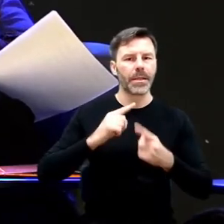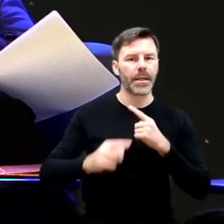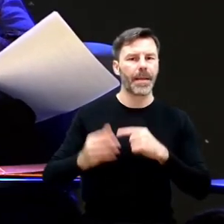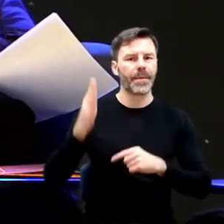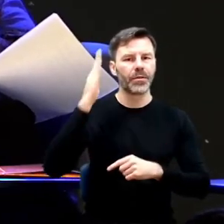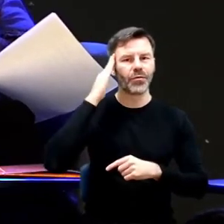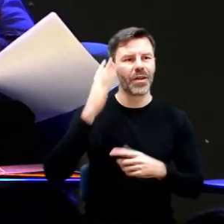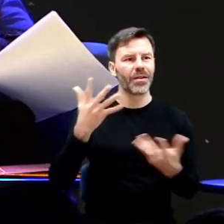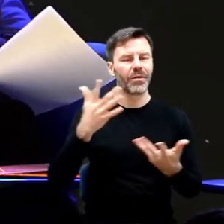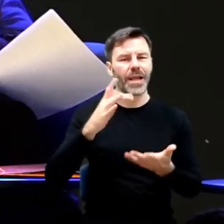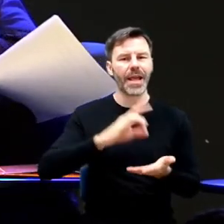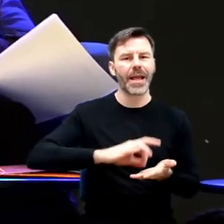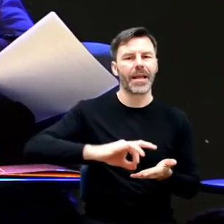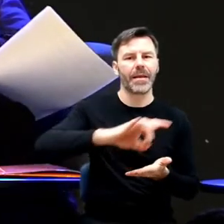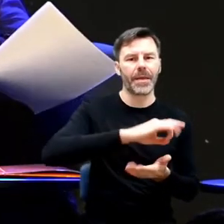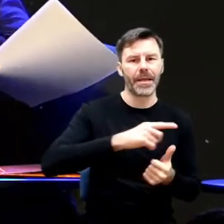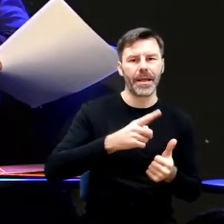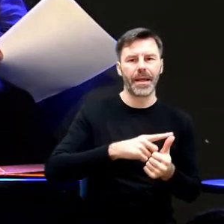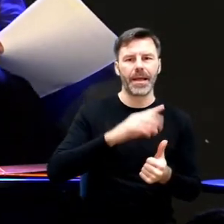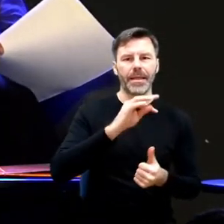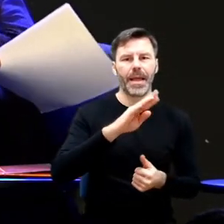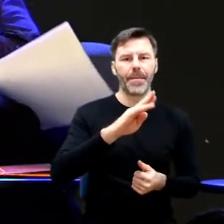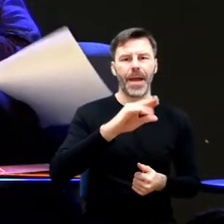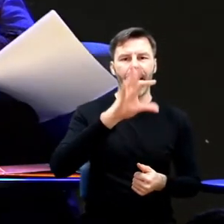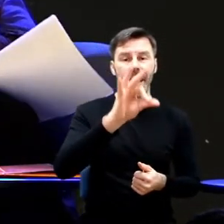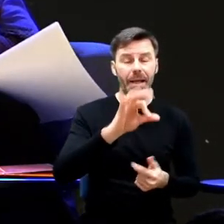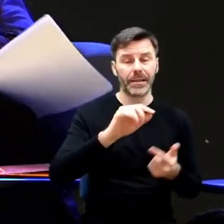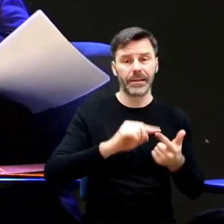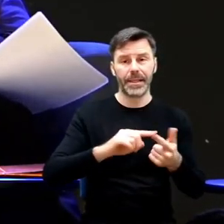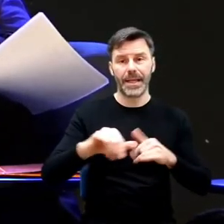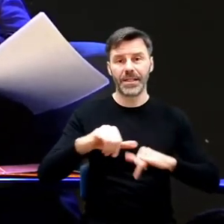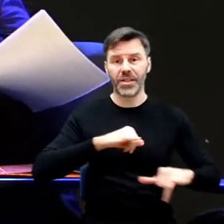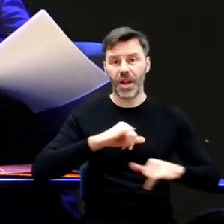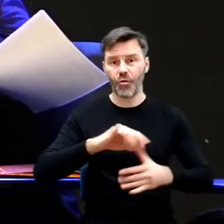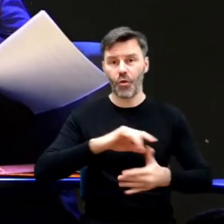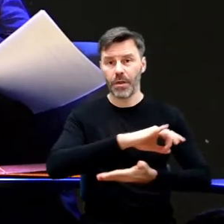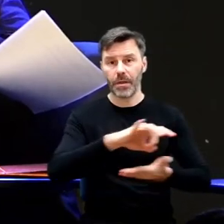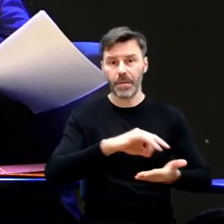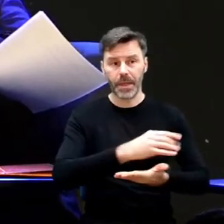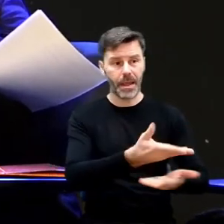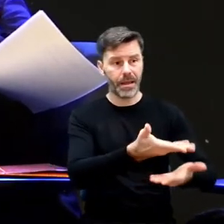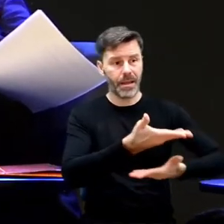w TBS-ach, w zarządach gmin, w innych podmiotach gospodarczych.